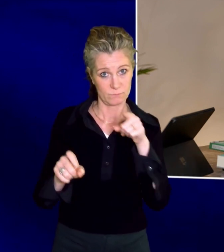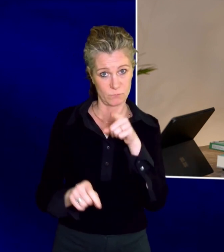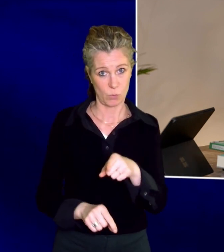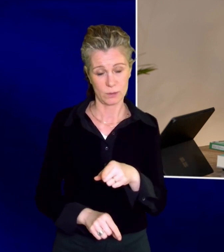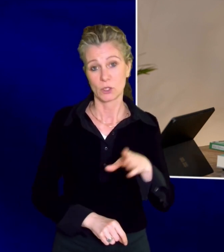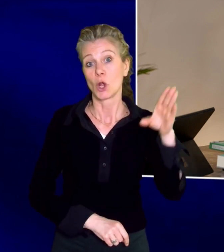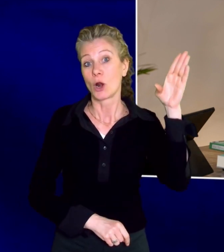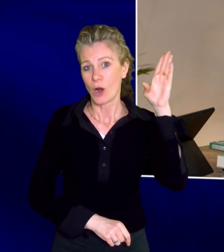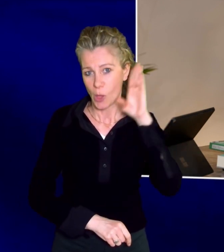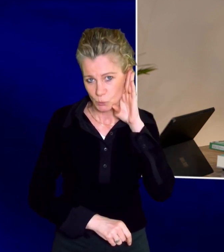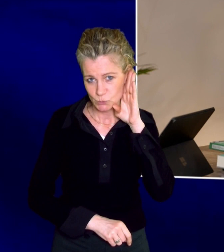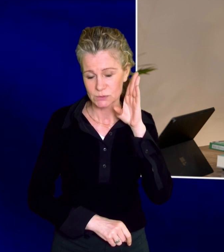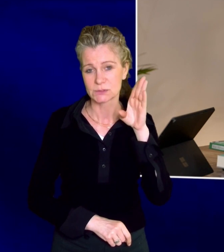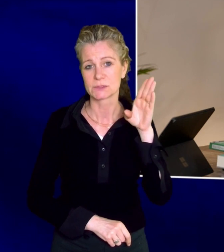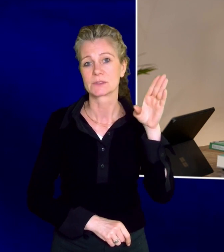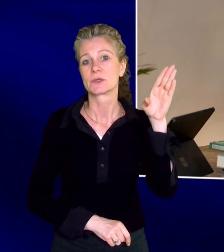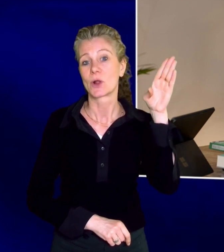luisteren en nog eens luisteren.